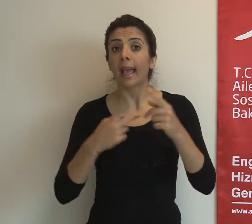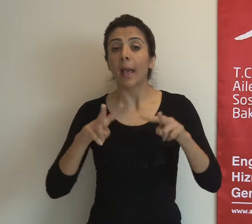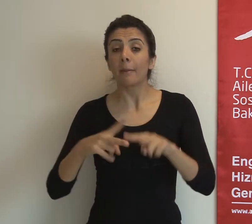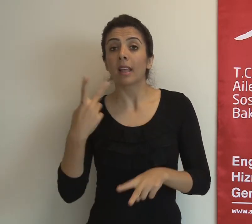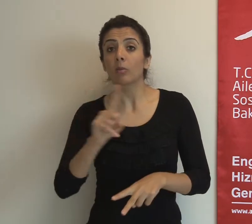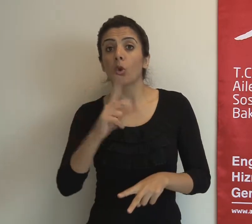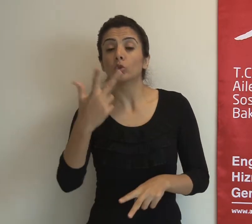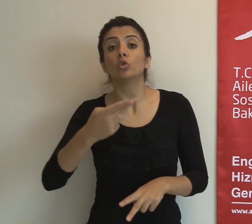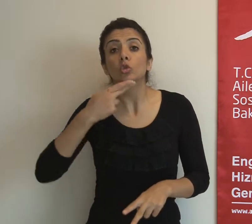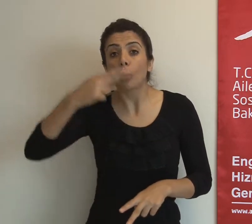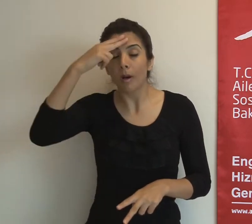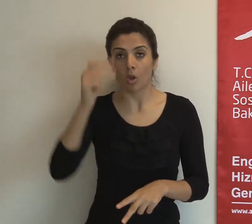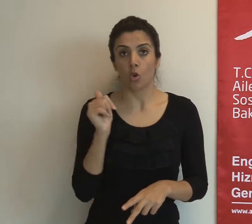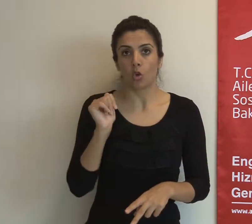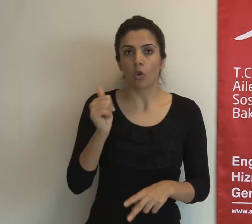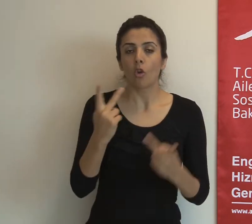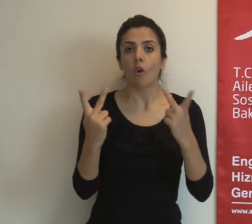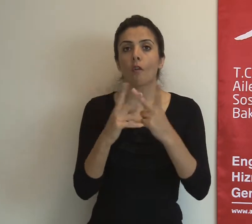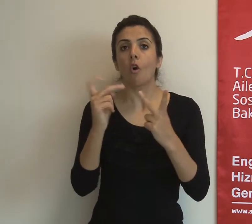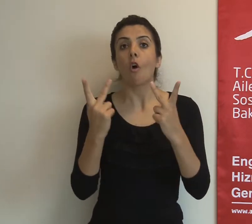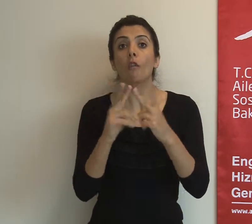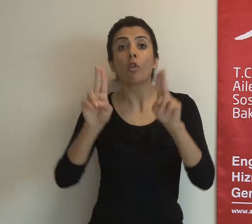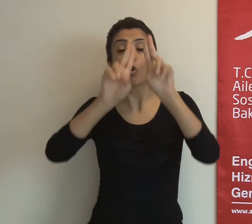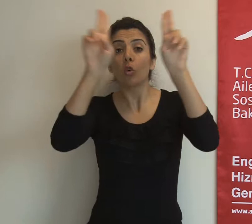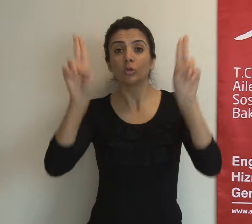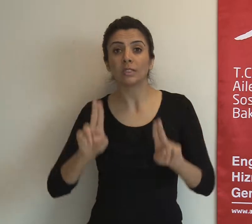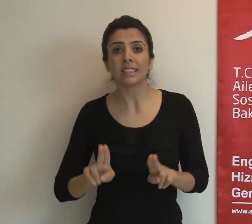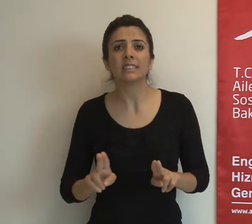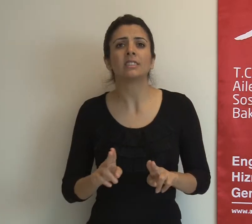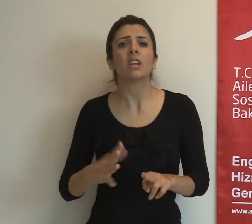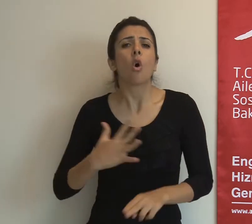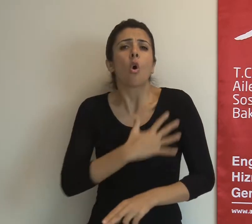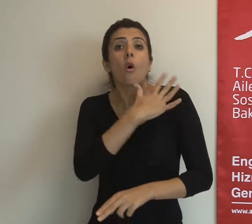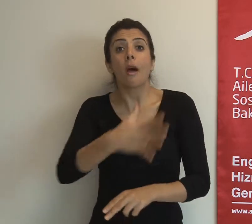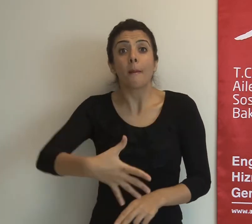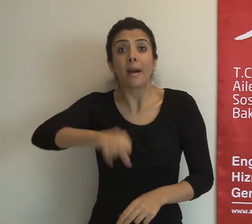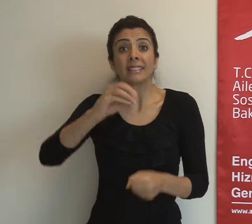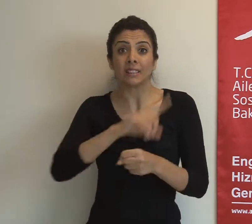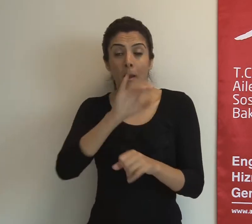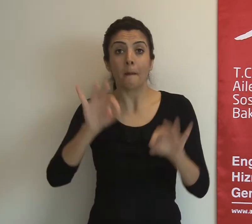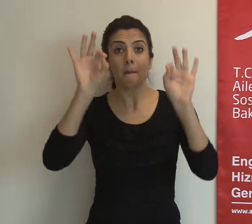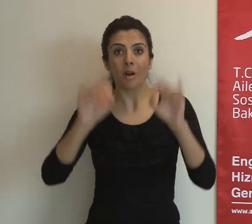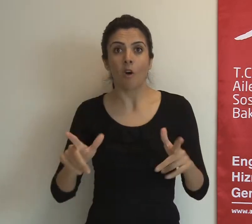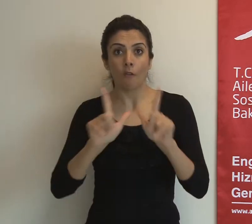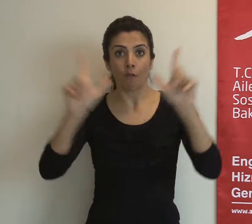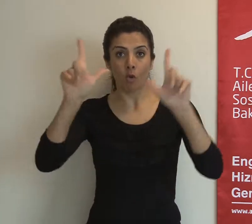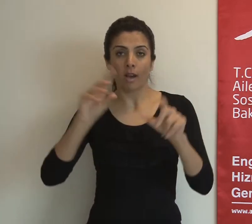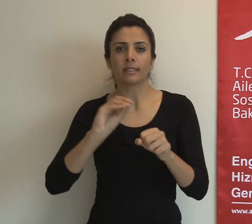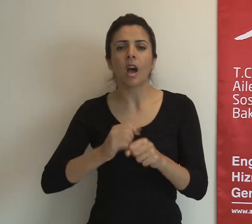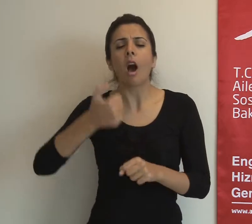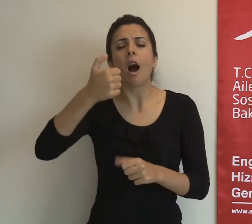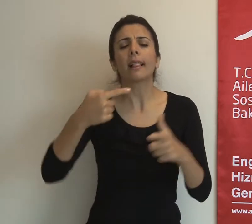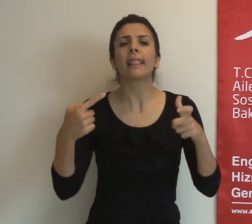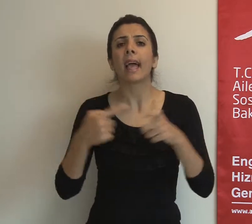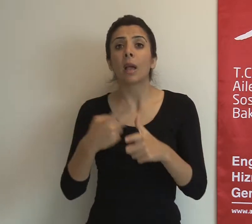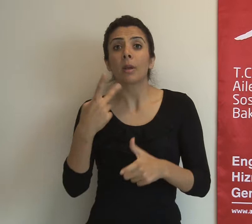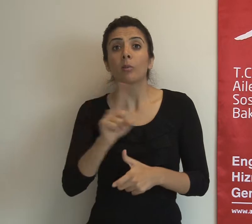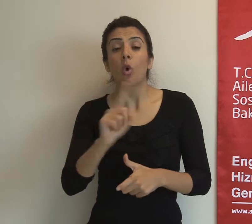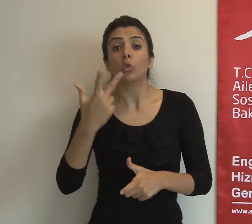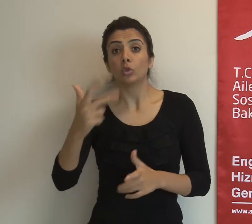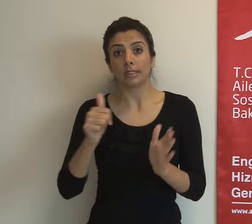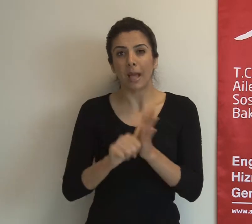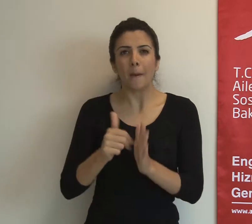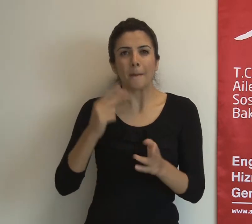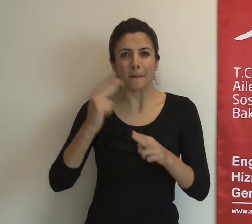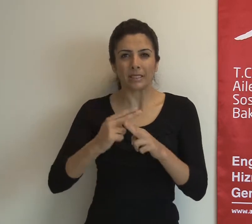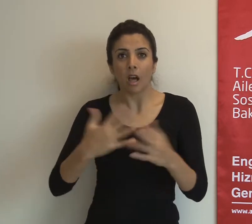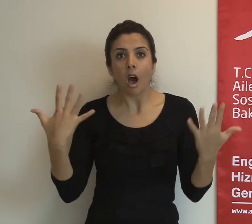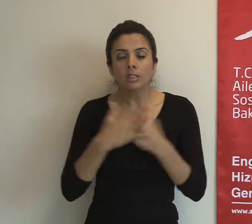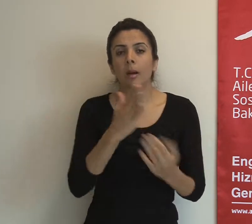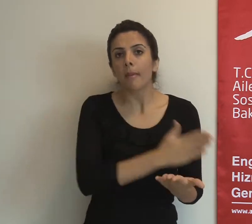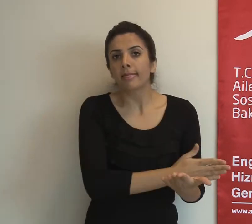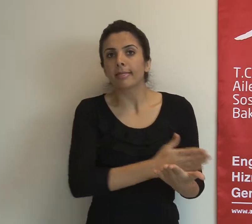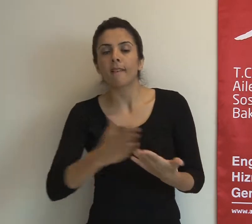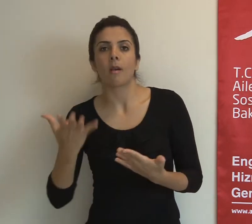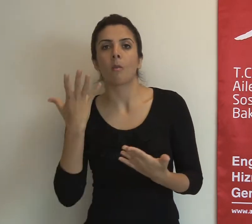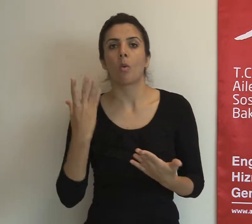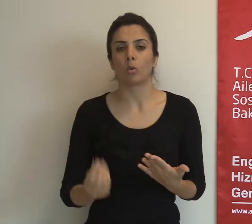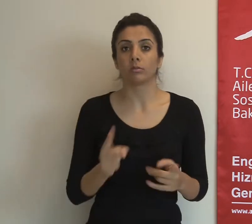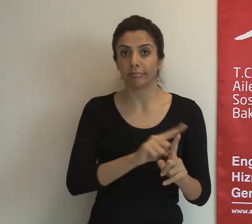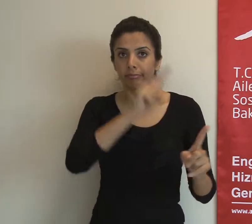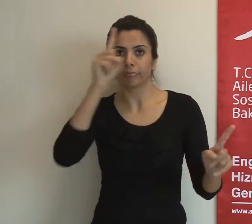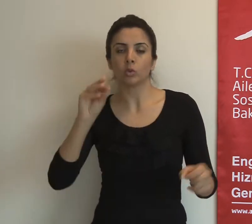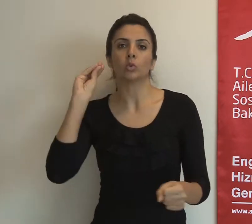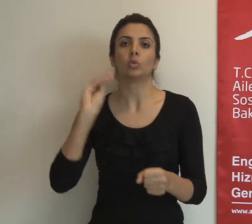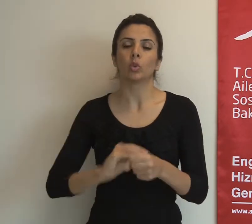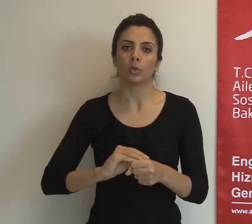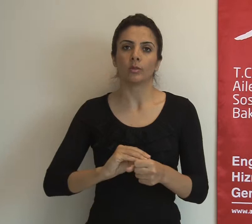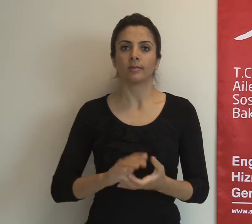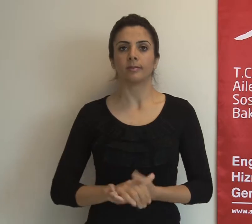4 Ekim 2013 Cuma günü WOW Uluslararası Kongre Merkezi'nde başlayan Fuar 6 Ekim 2013 Pazar akşamına kadar devam etti.